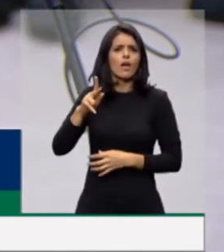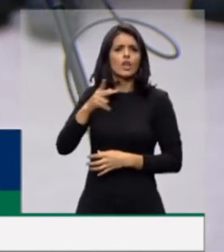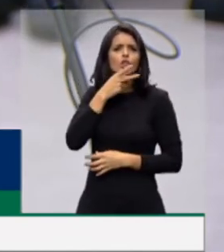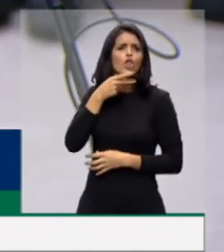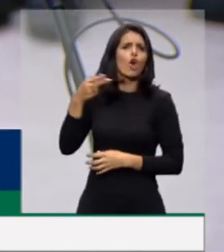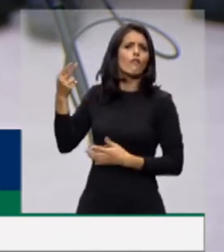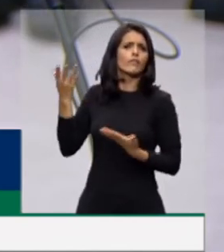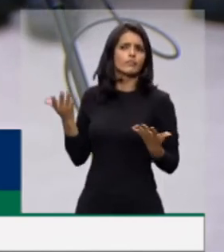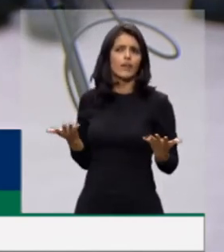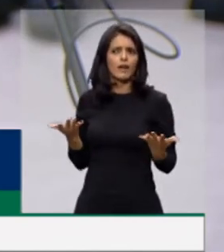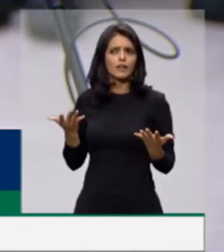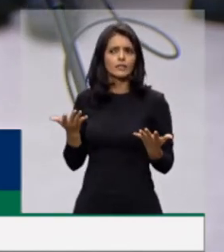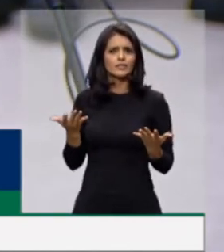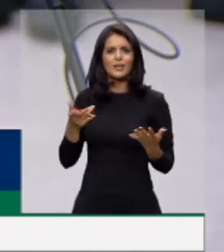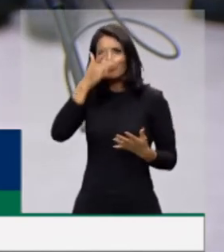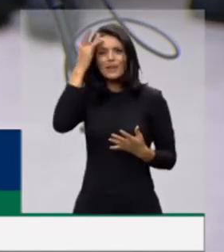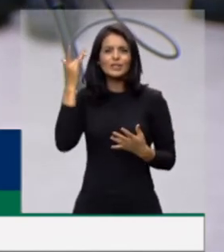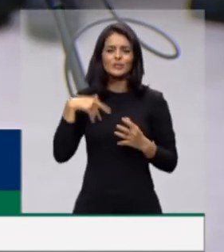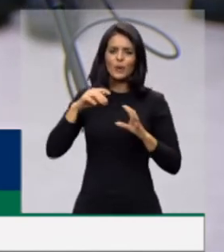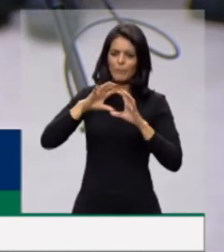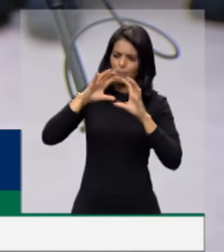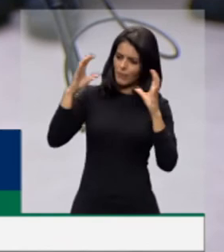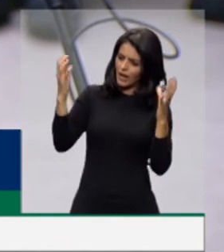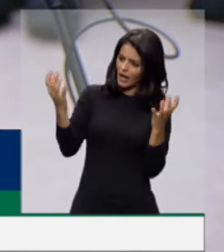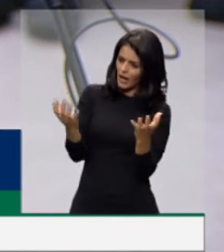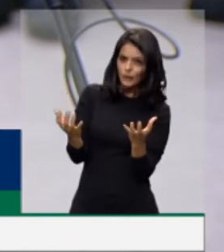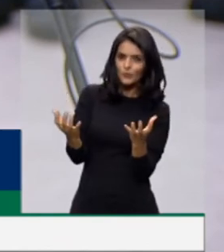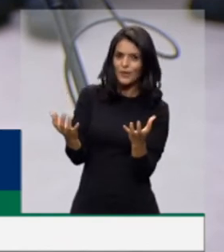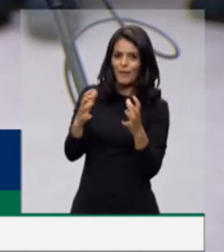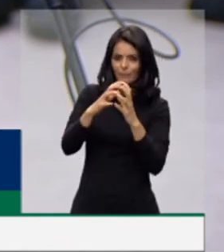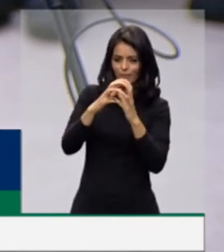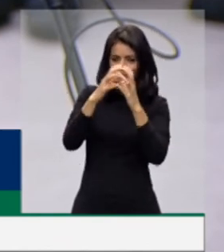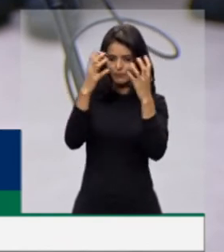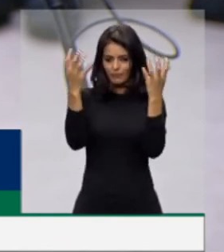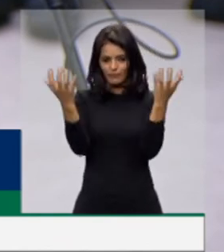GICA, QUE TEM A VER COM O FUTURO. UMA EMERGÊNCIAS